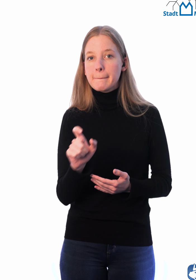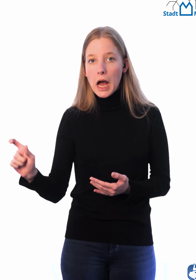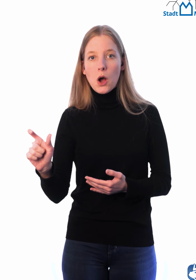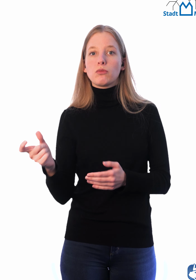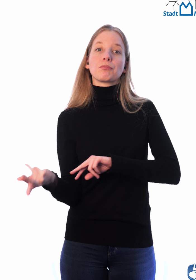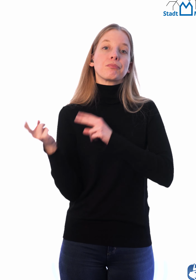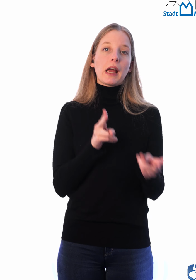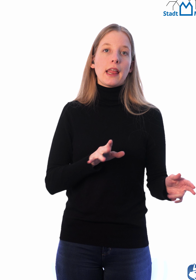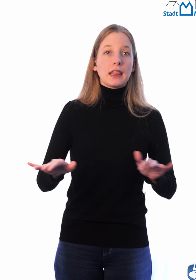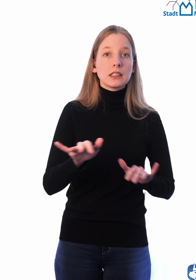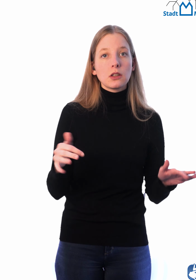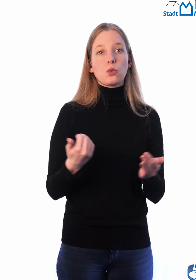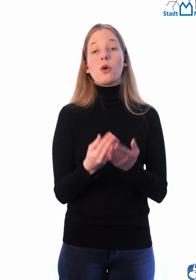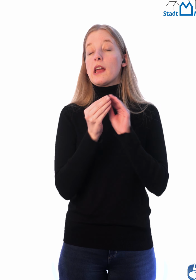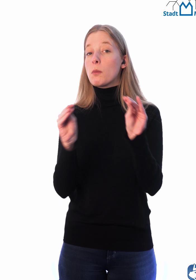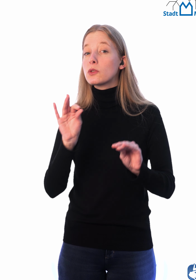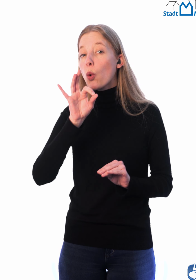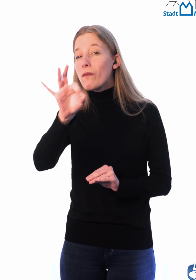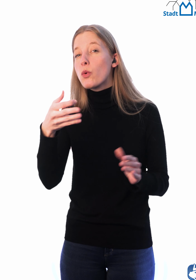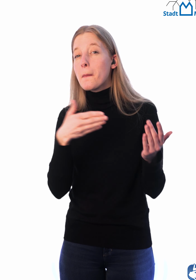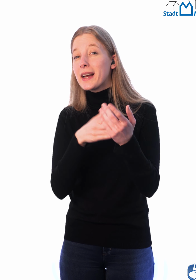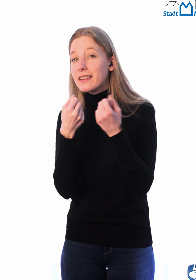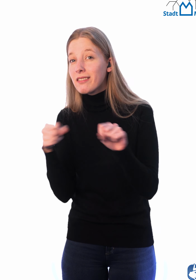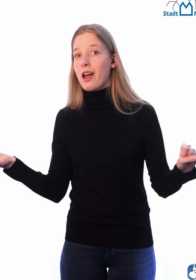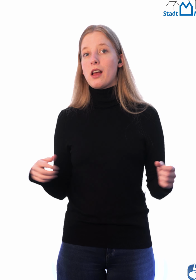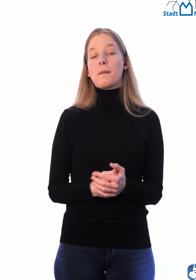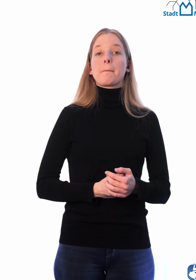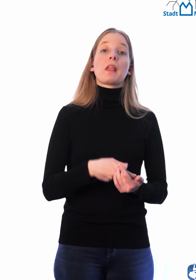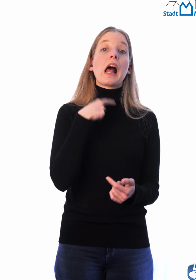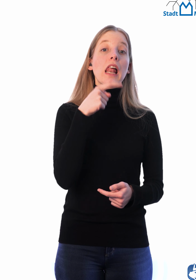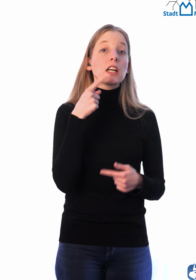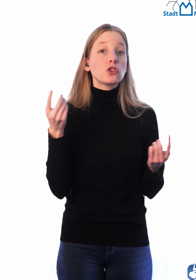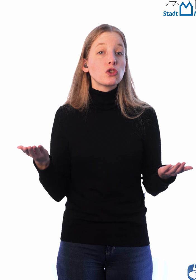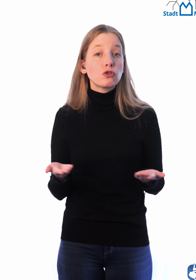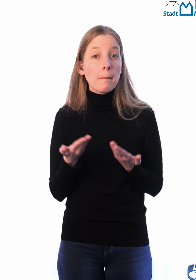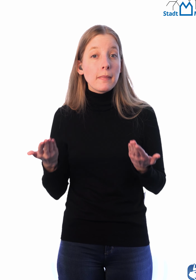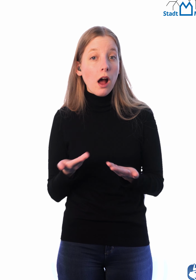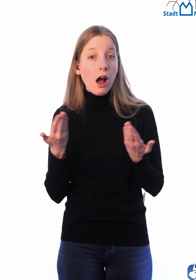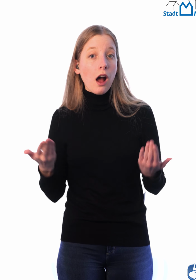Es gibt Informationen zur Barrierefreiheit. Metzingen wird in leichter Sprache erklärt.